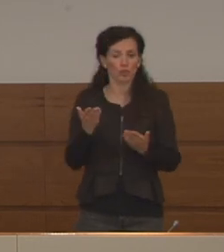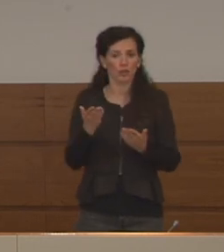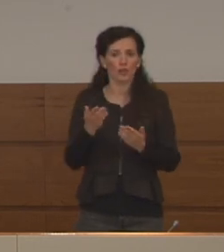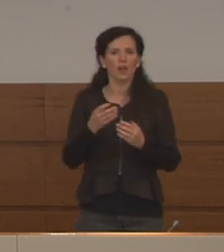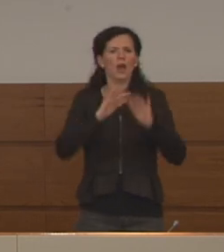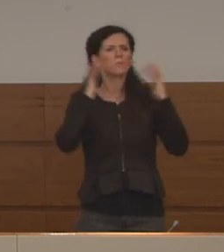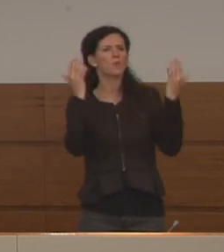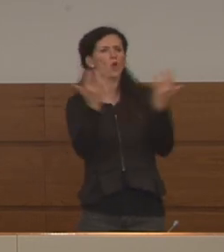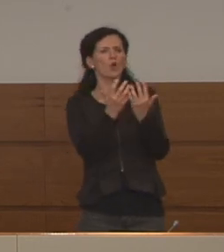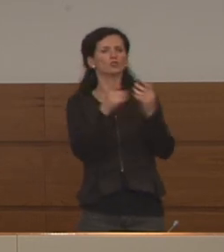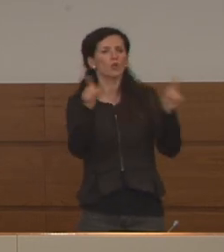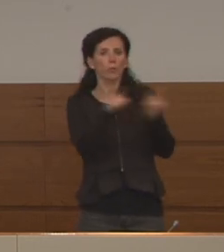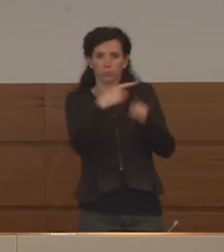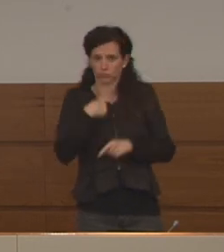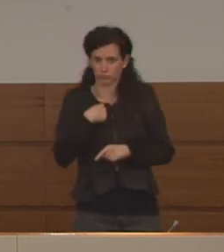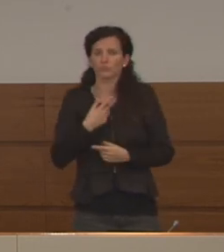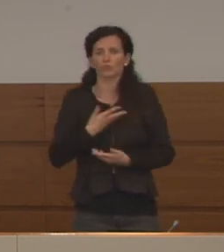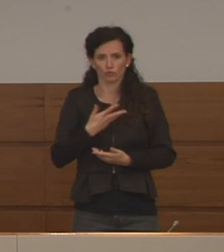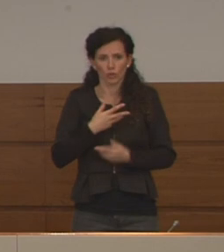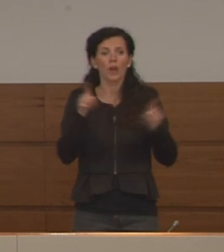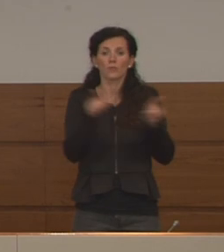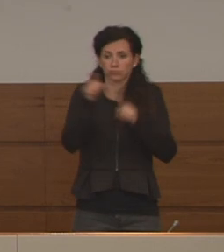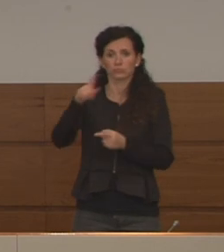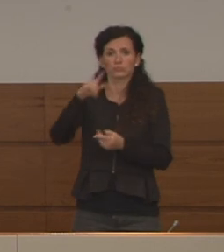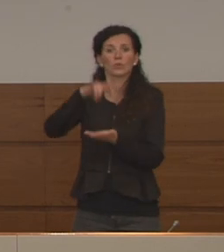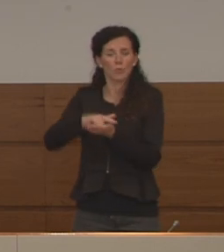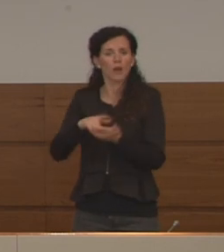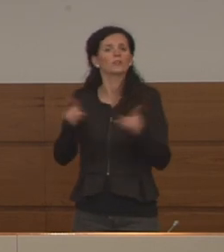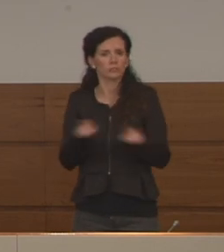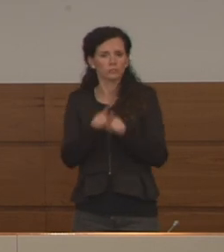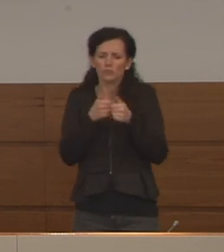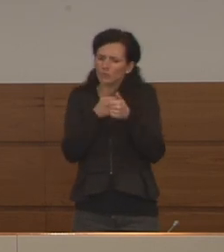fatto le stesse cose e che ha adottato le stesse procedure.